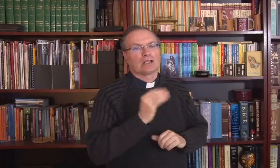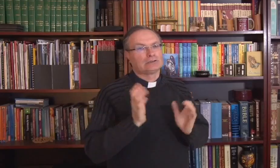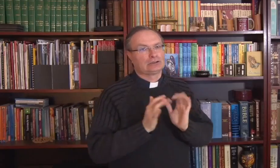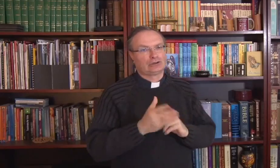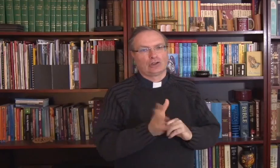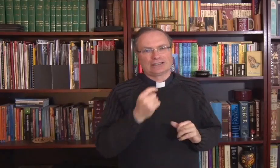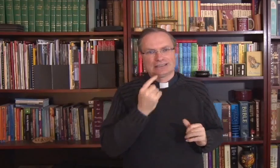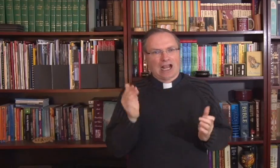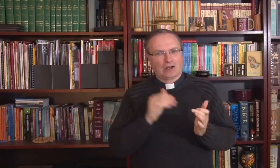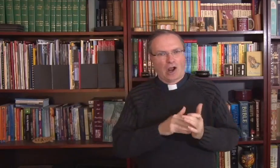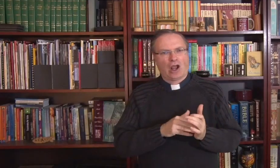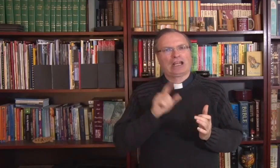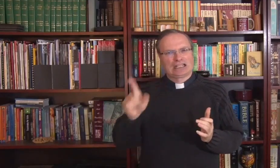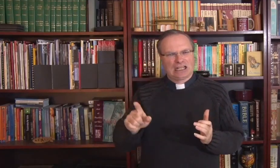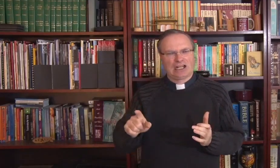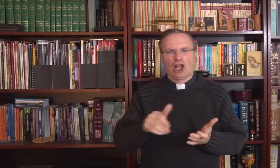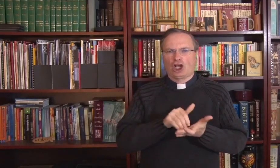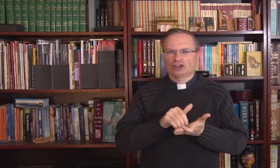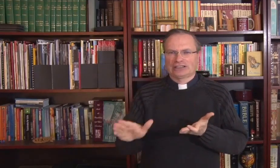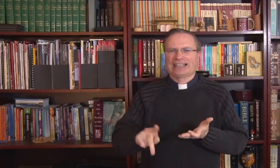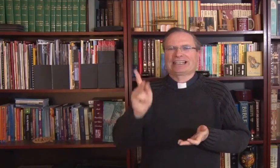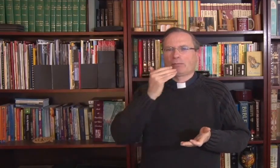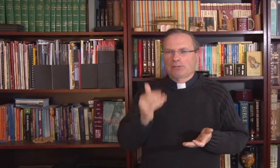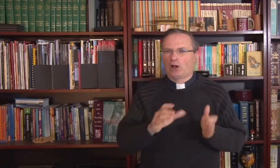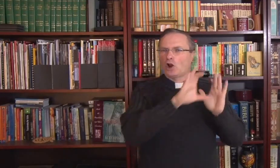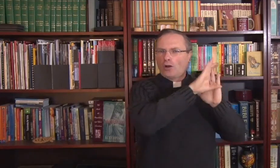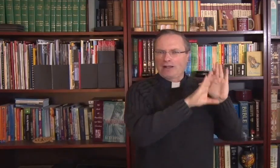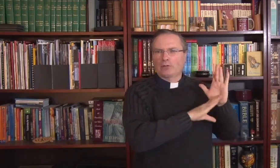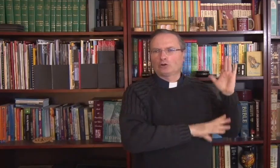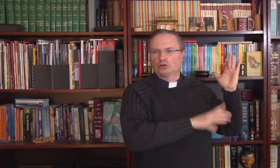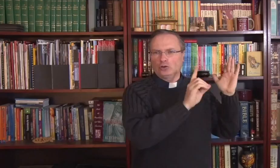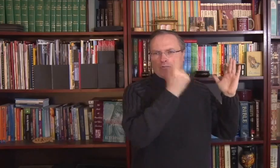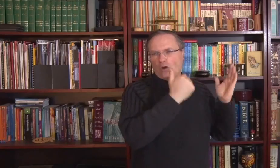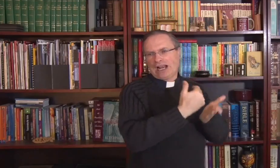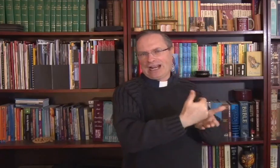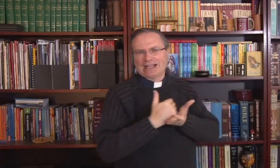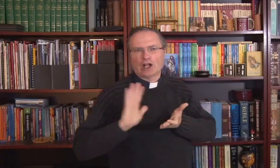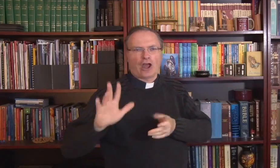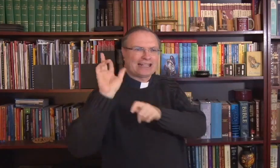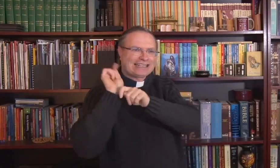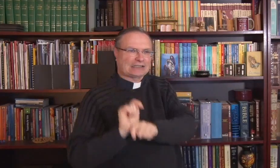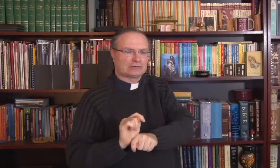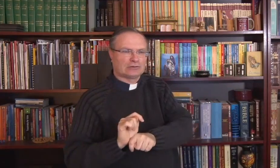Et Jésus leur dit encore qu’ils rejetaient très bien le commandement de Dieu pour garder leur tradition.